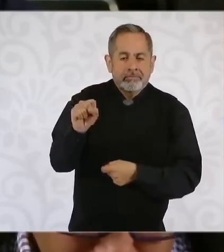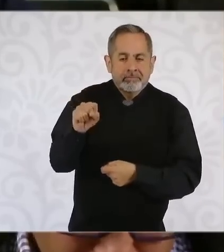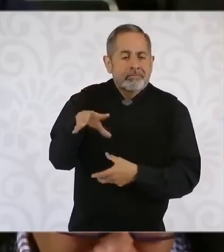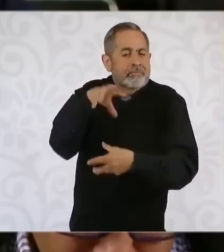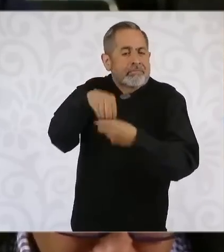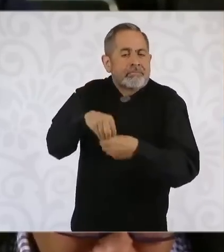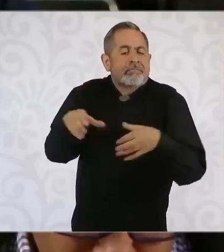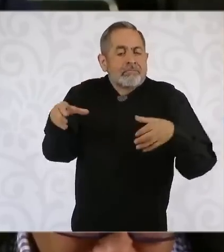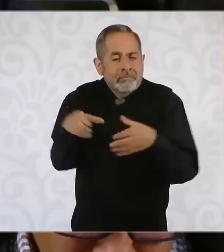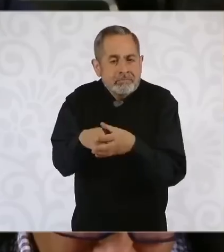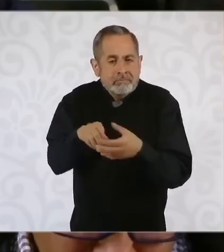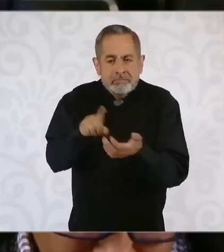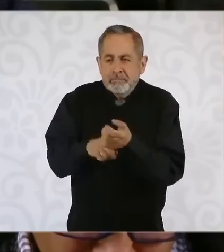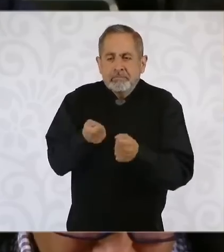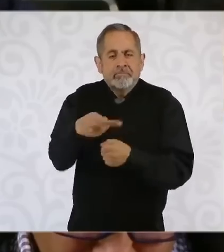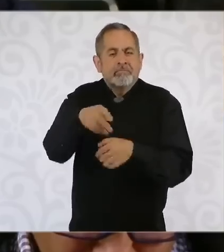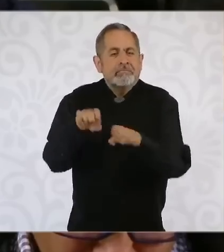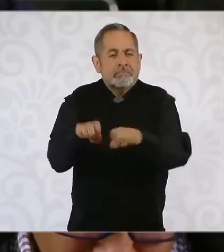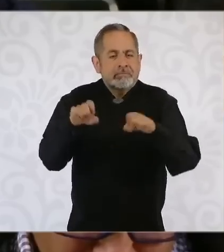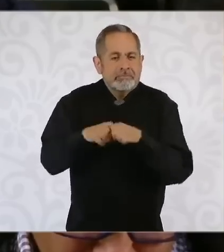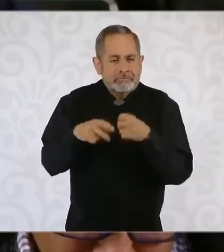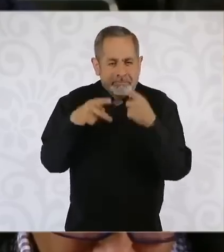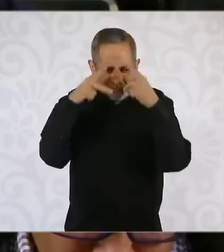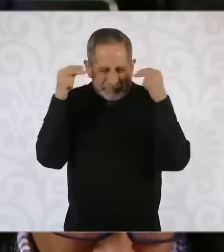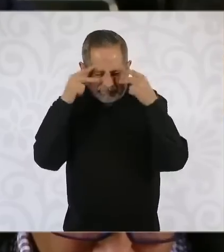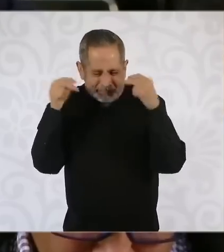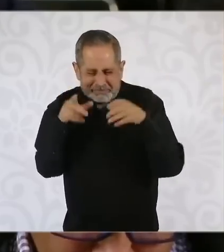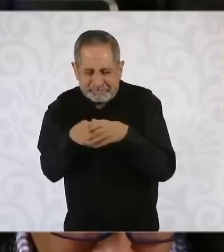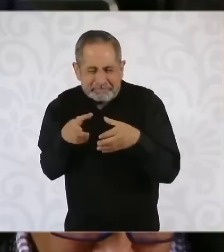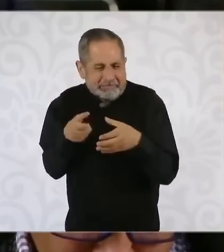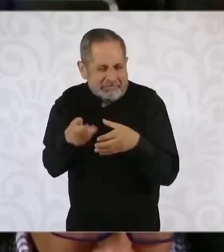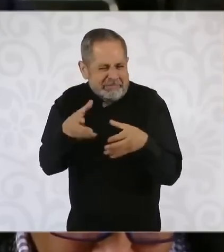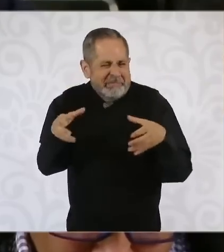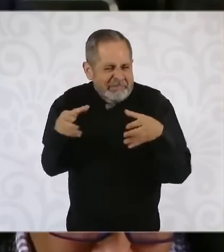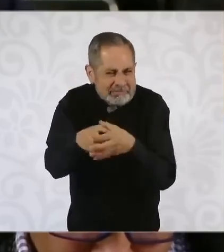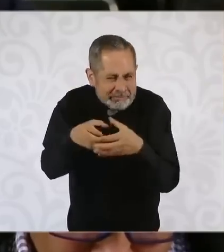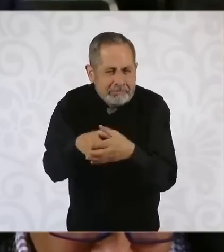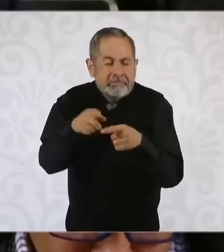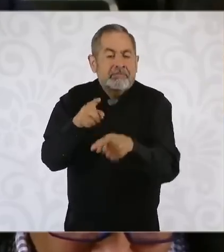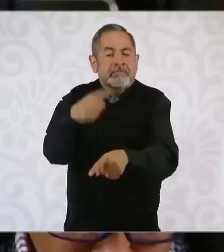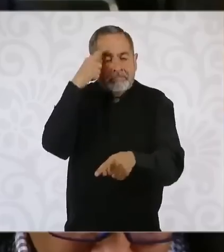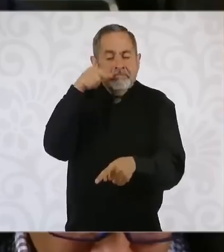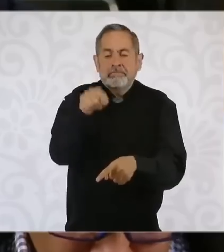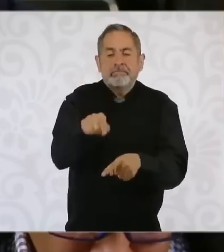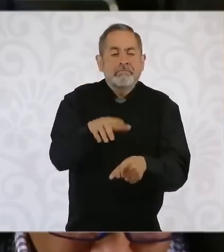de mapaches para operar en Sonora obviamente y en otros estados del país cuando todos ellos